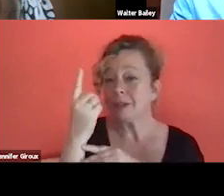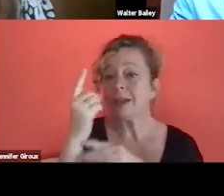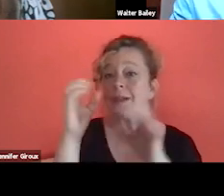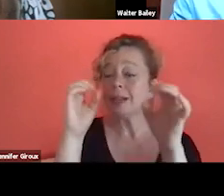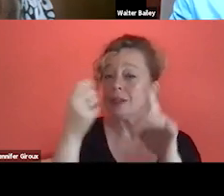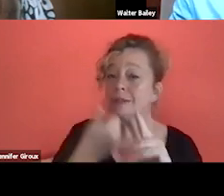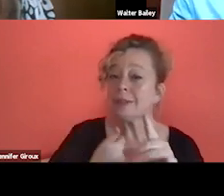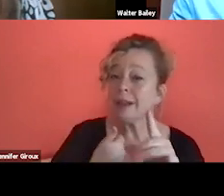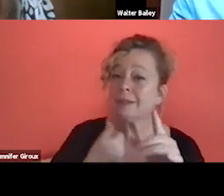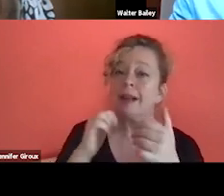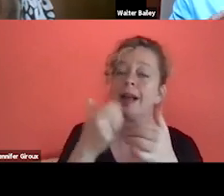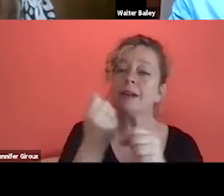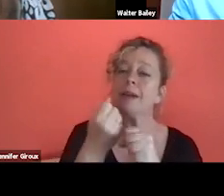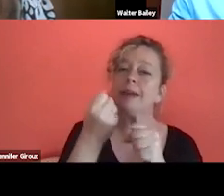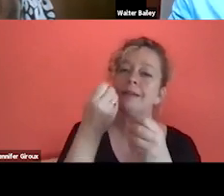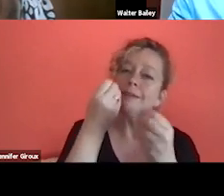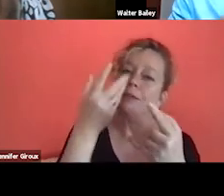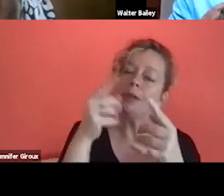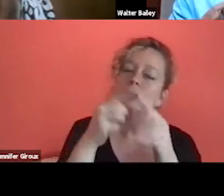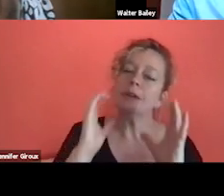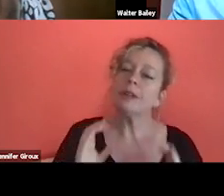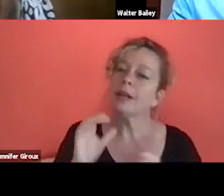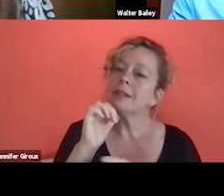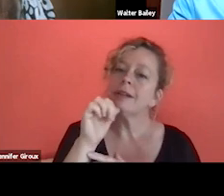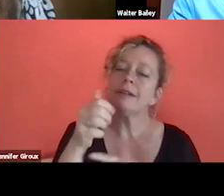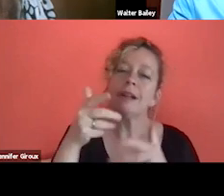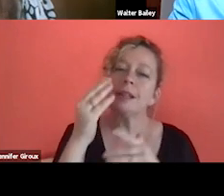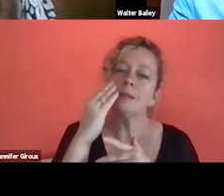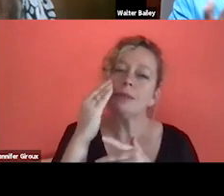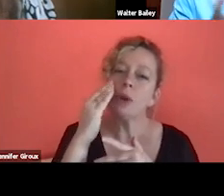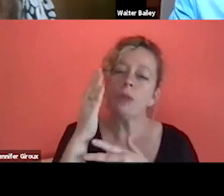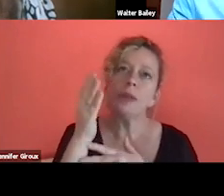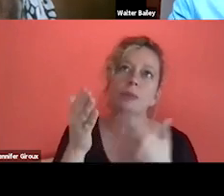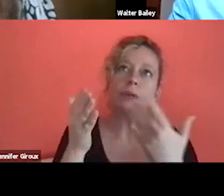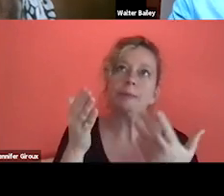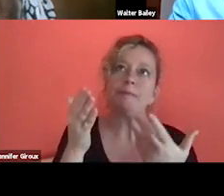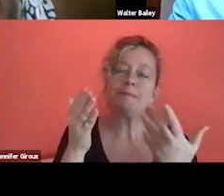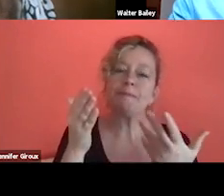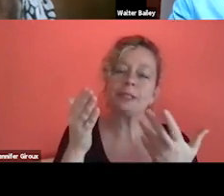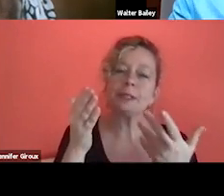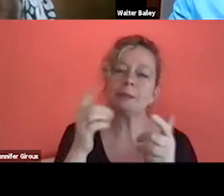pero ¿cómo podemos hacer llegar la información a nuestros clientes para no dejarles saber que esto va a hacer una gran diferencia